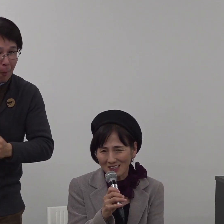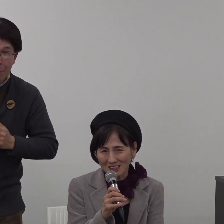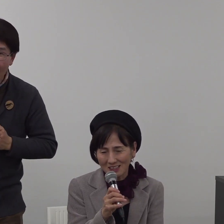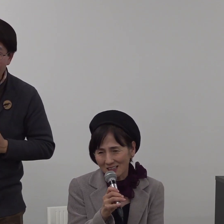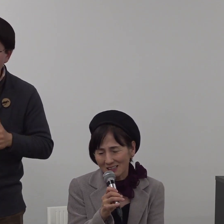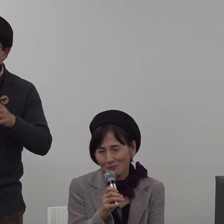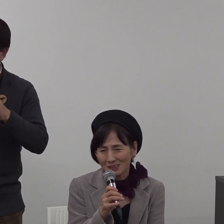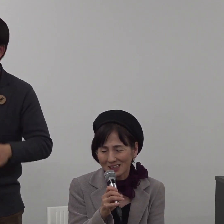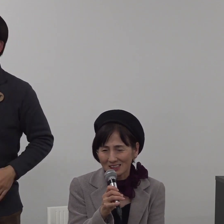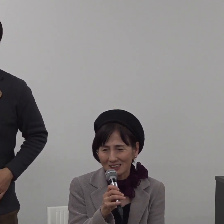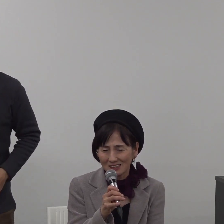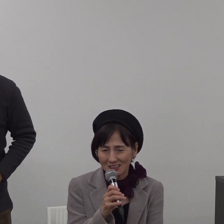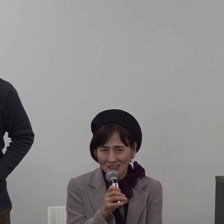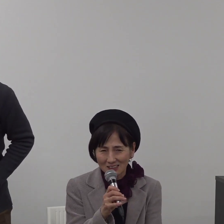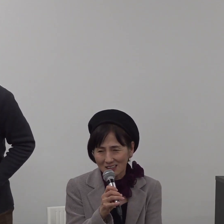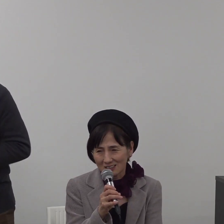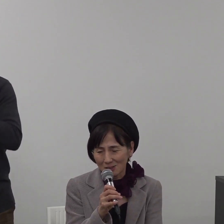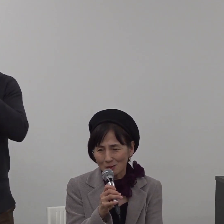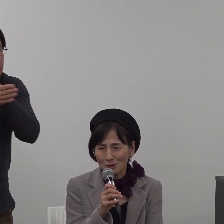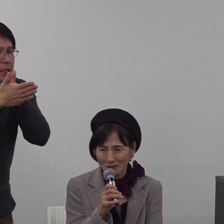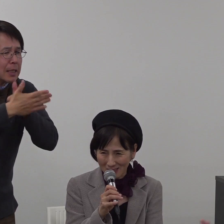皆さんからやっぱり 助けていただきたいと思います